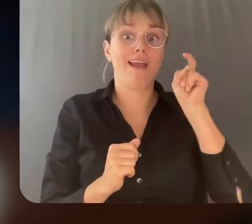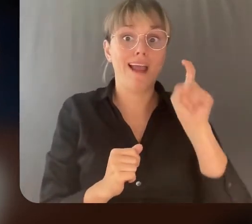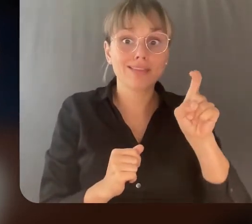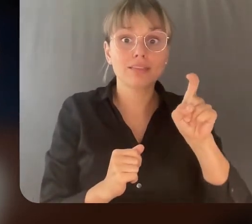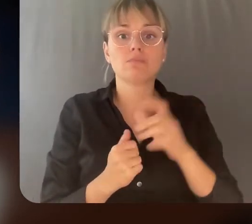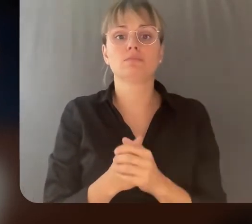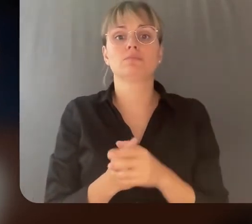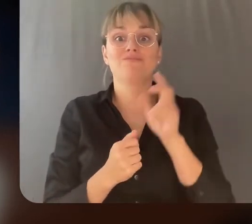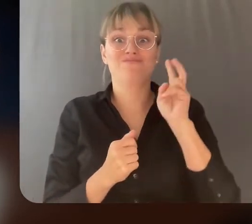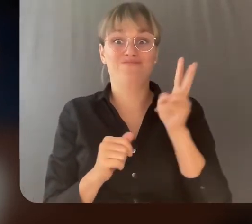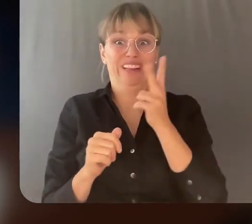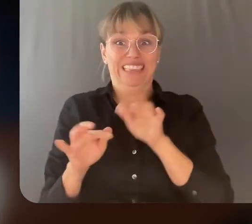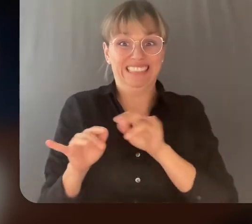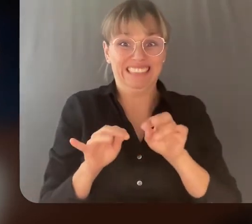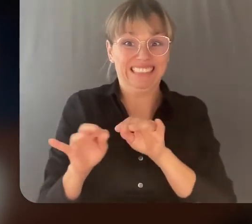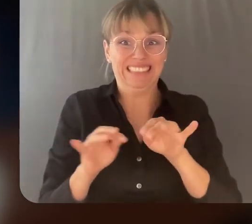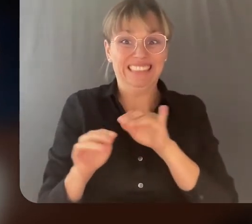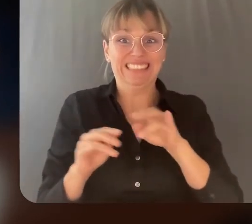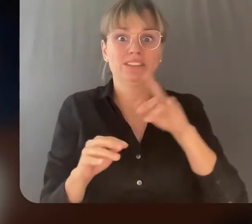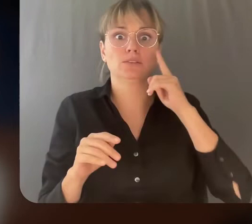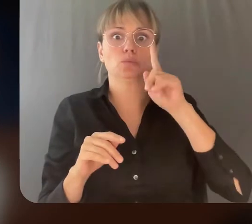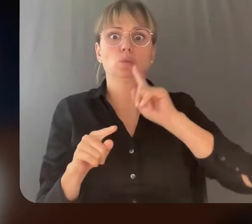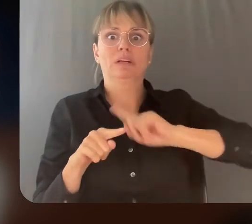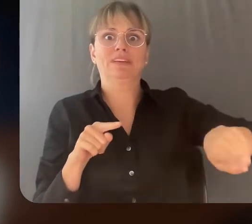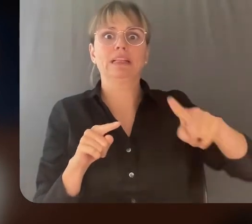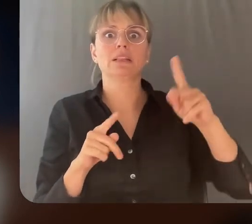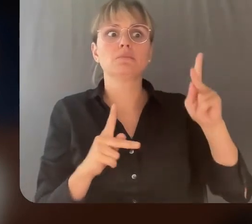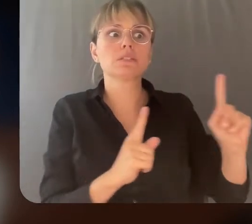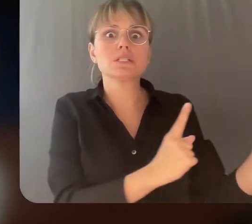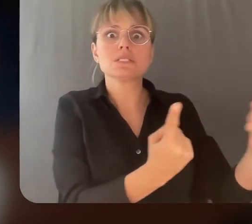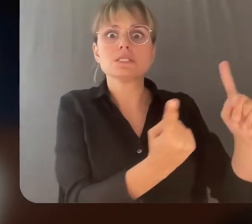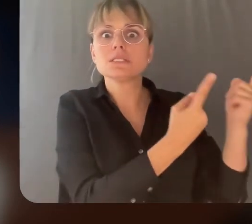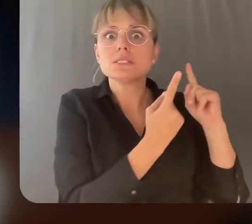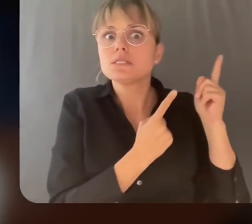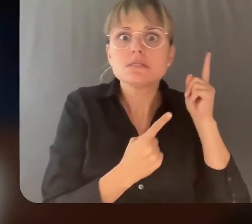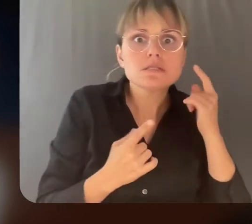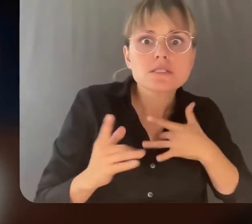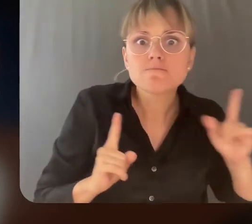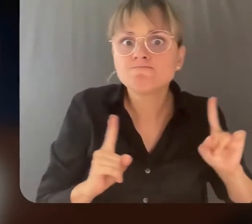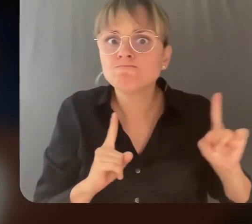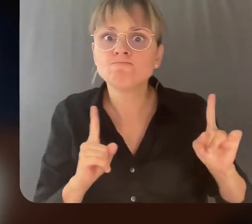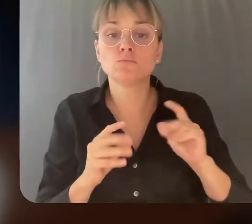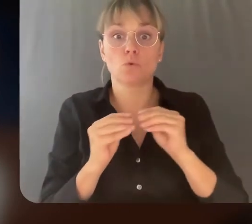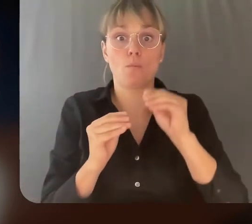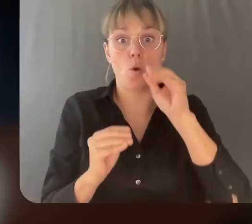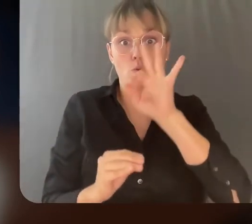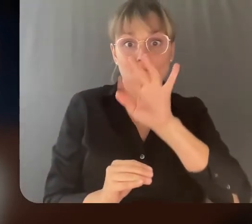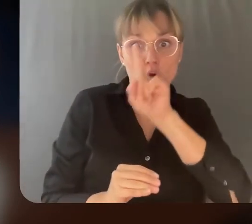Tu composes rapidement pour éviter d'alerter les intrus. Numéro de téléphone : 911